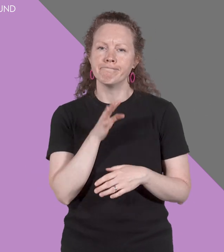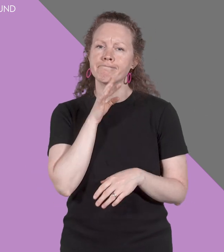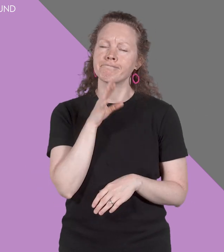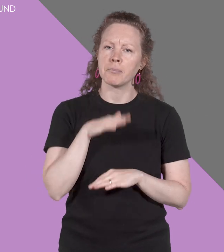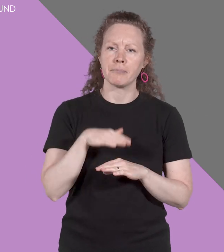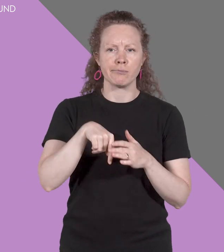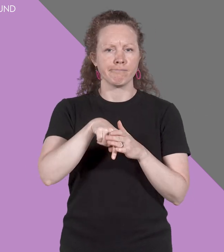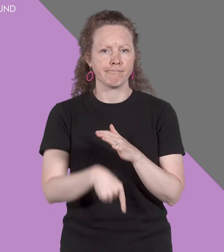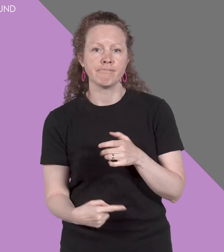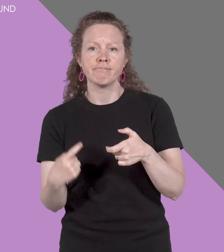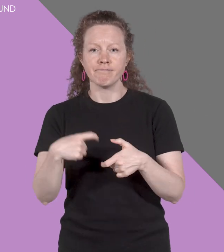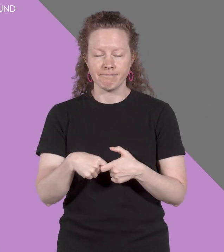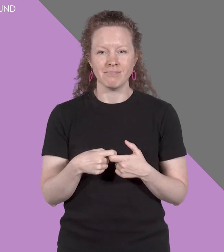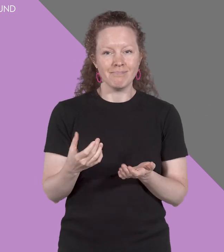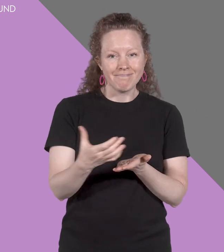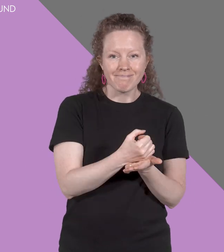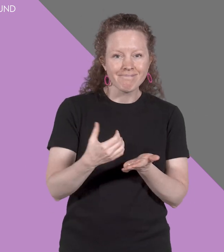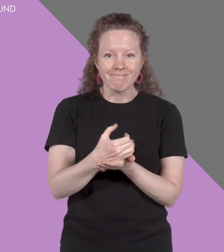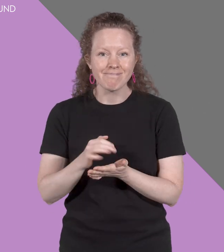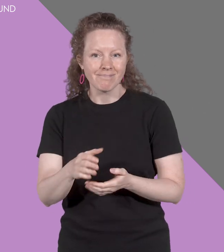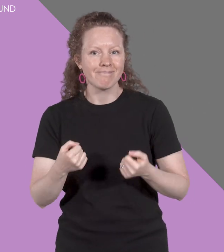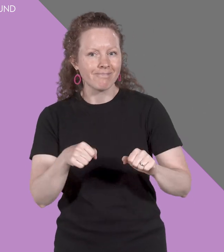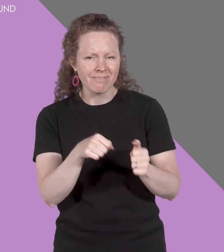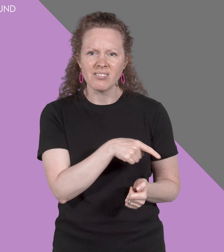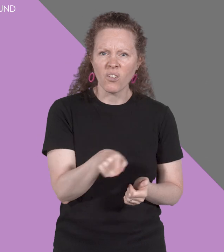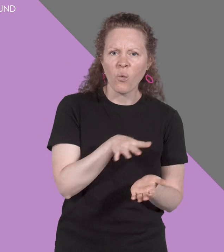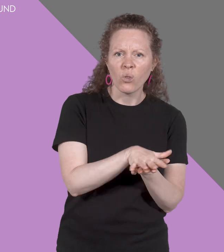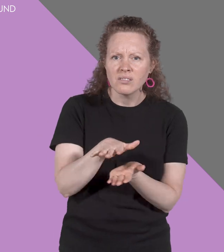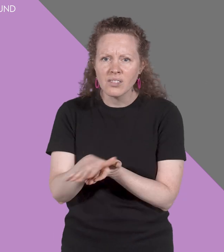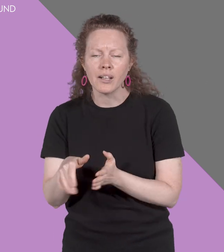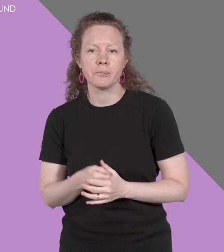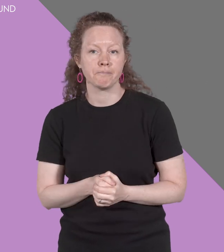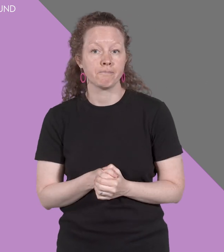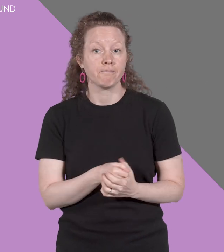och redogjorde närmare om bland annat kostnaderna för medelanskaffningen.